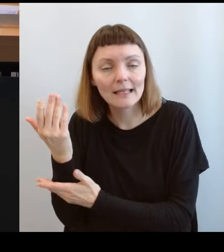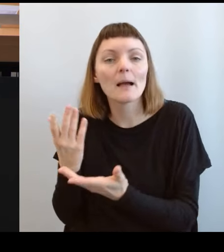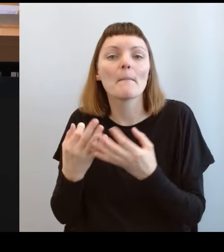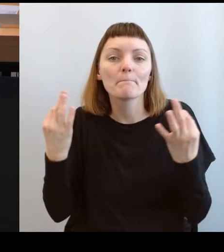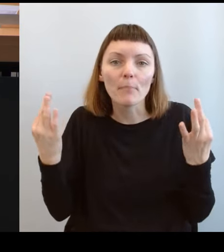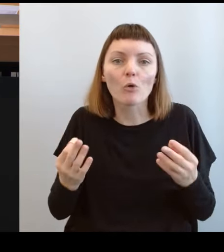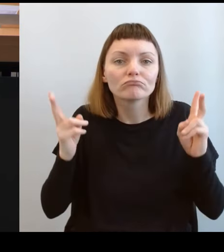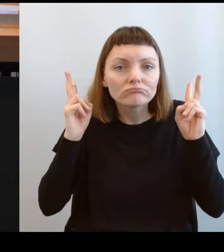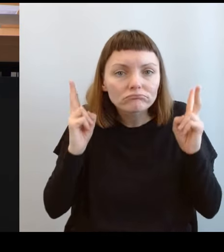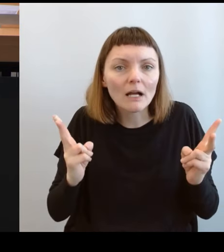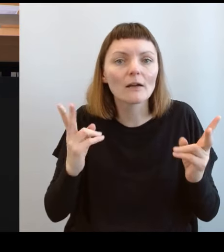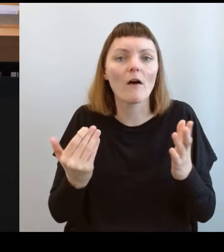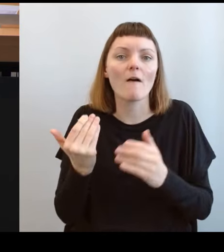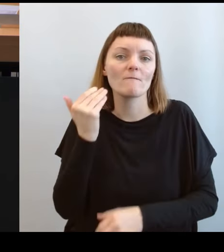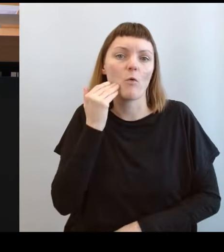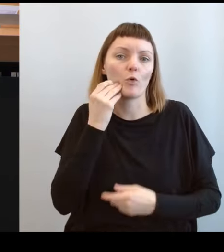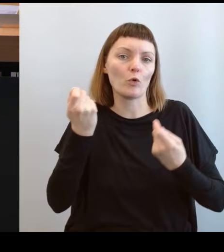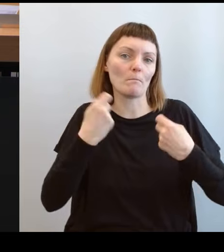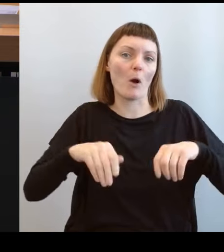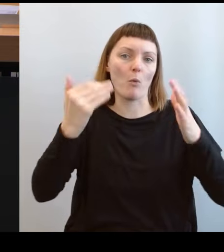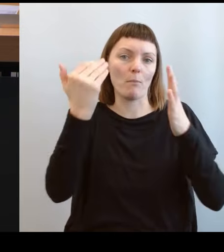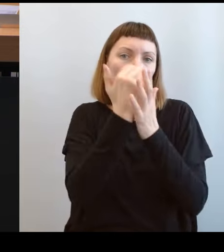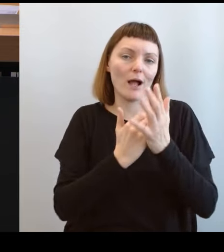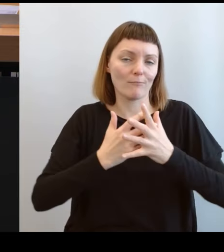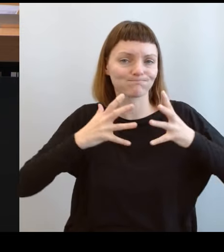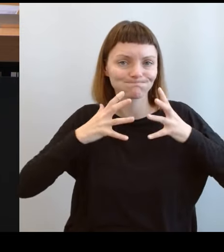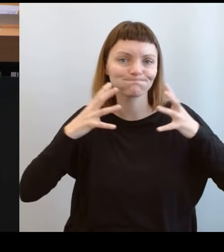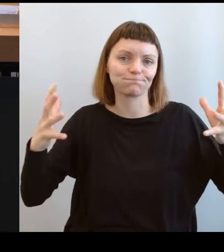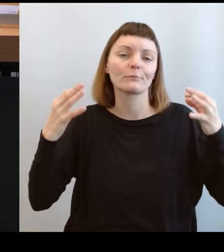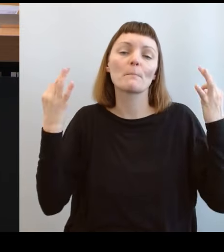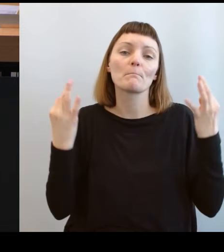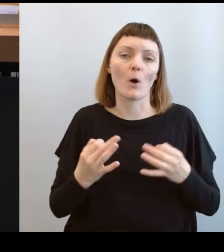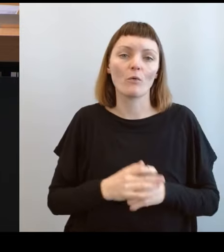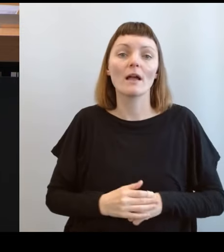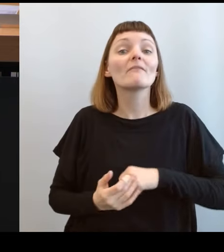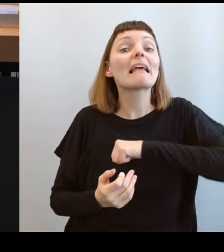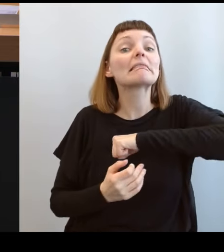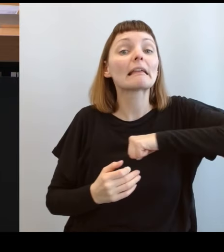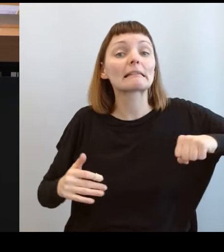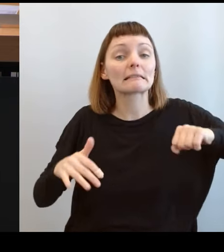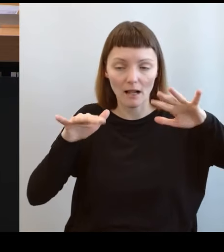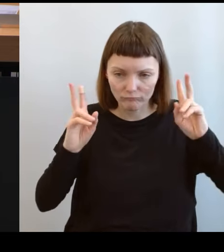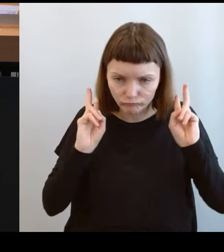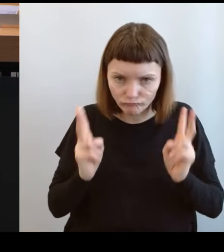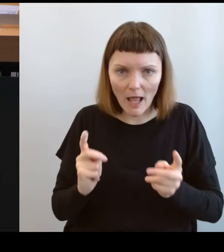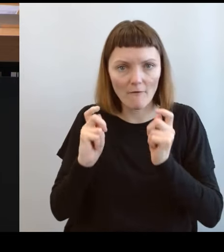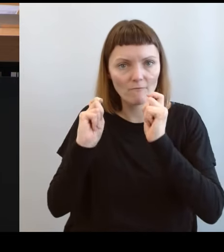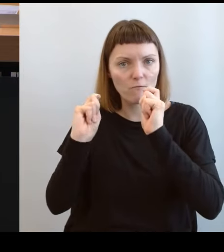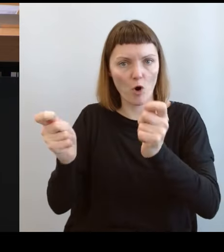als Linke konkrete Vorschläge vorgelegt. Wir haben ein kommunales Wohnungsbauprogramm vorgeschlagen,